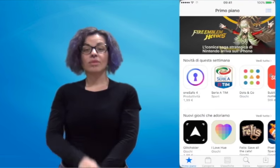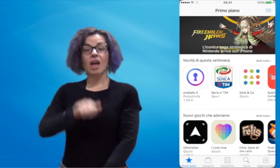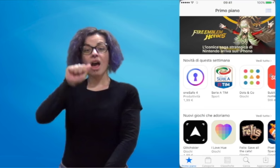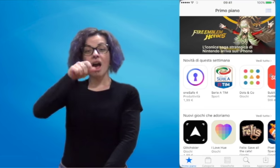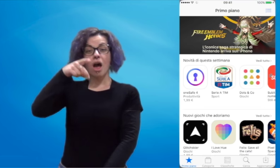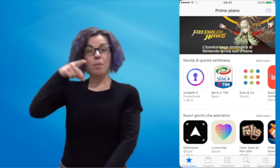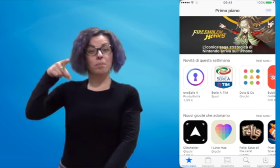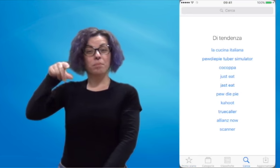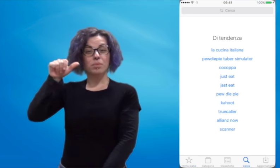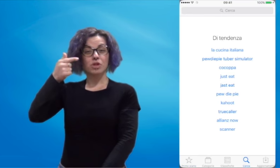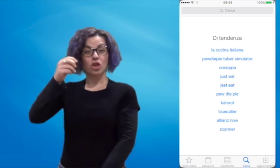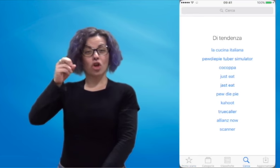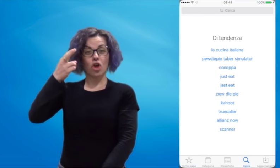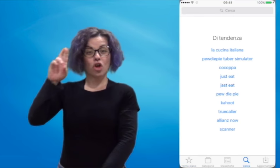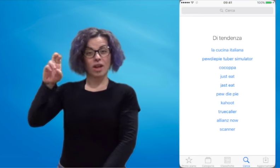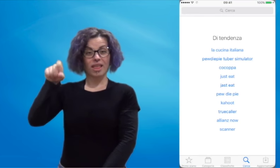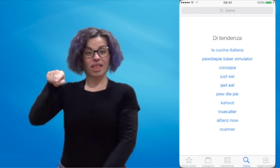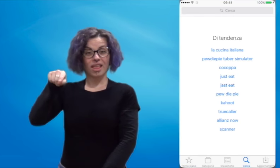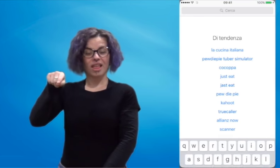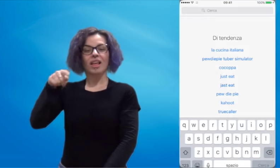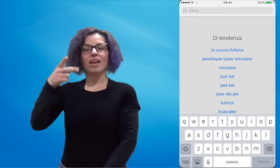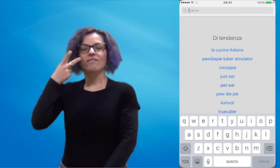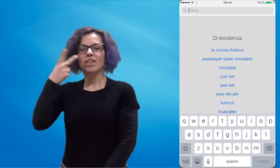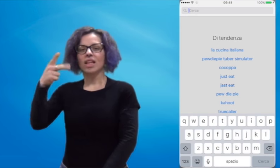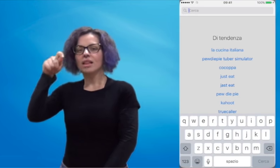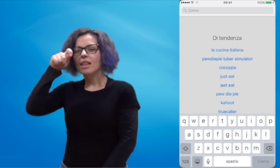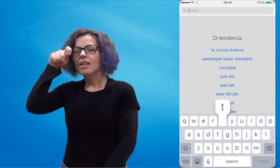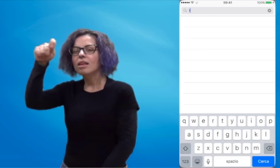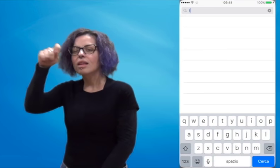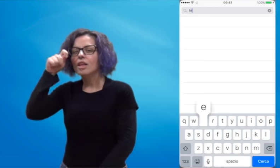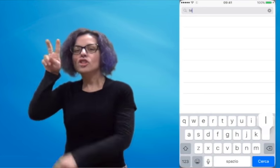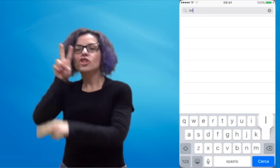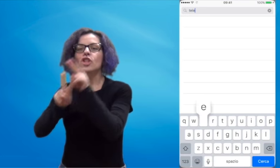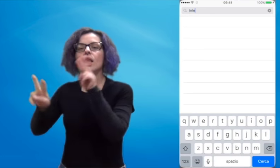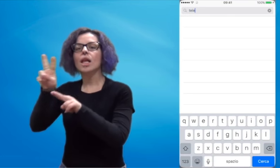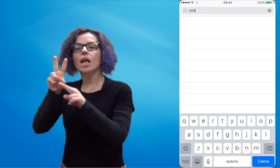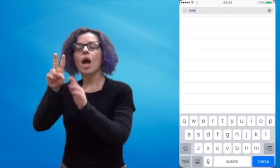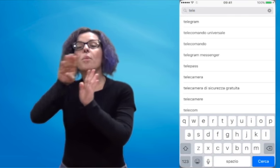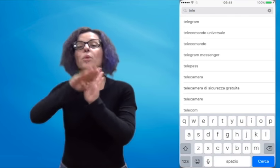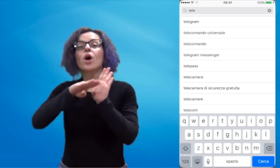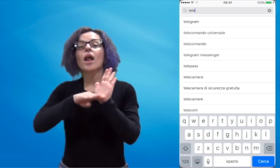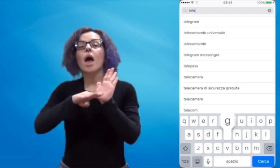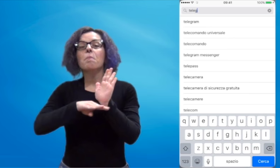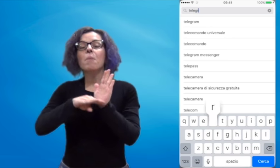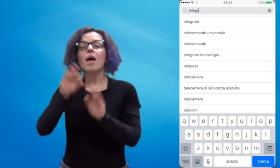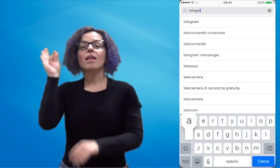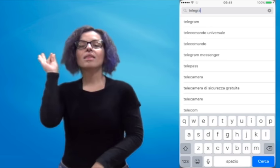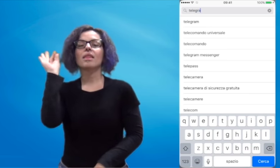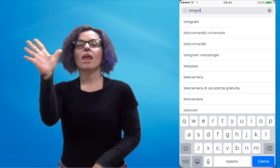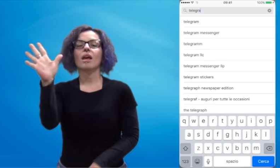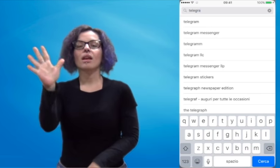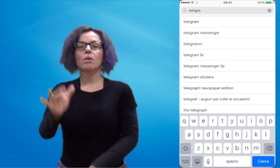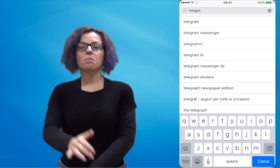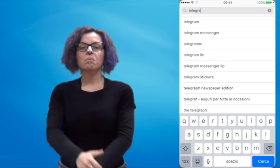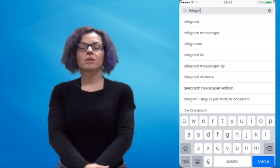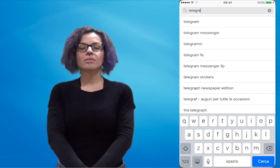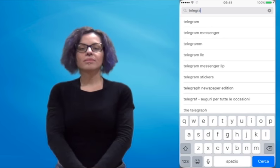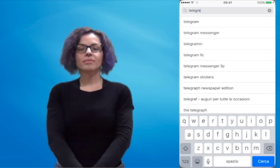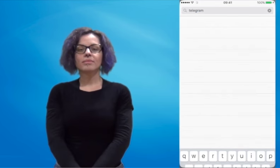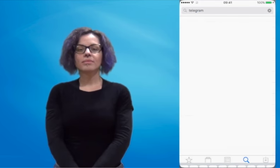ora cerca il programma telegram nell'app store